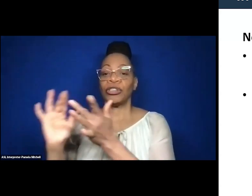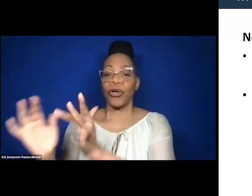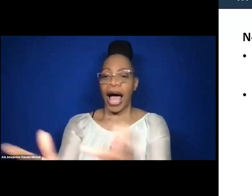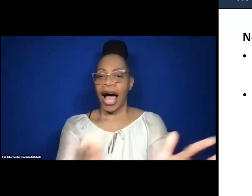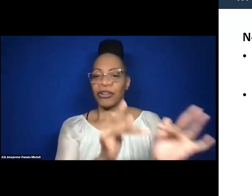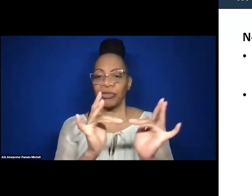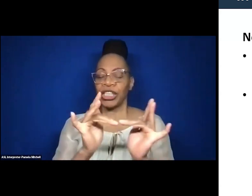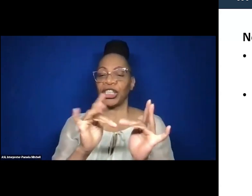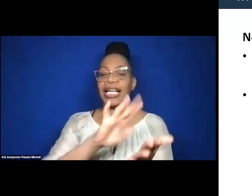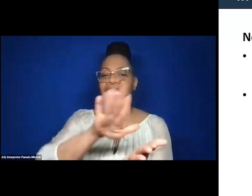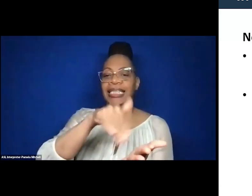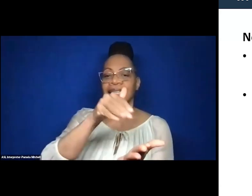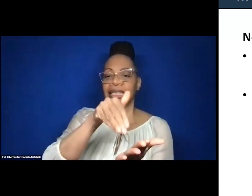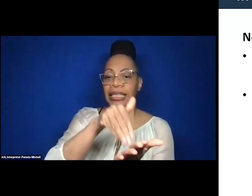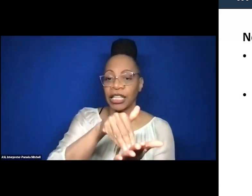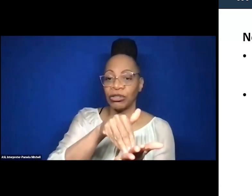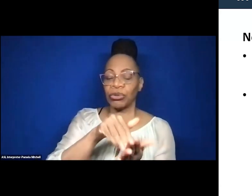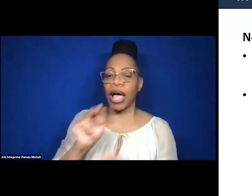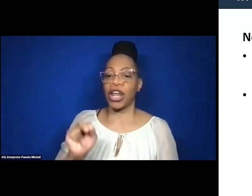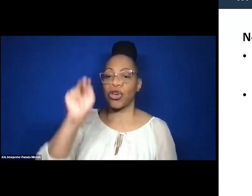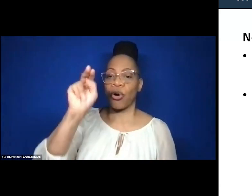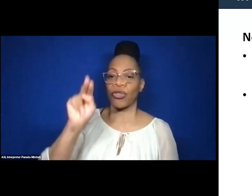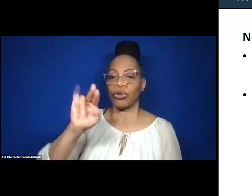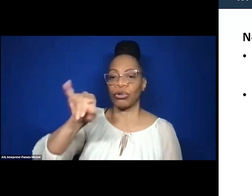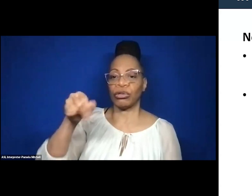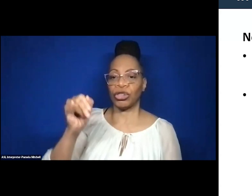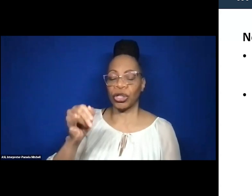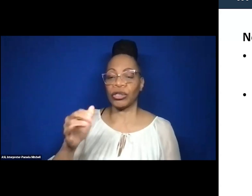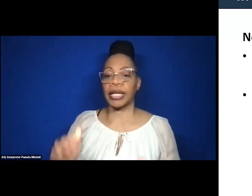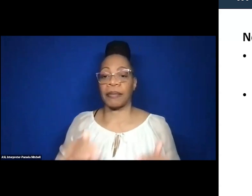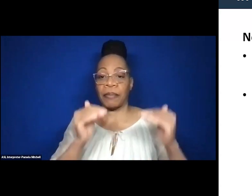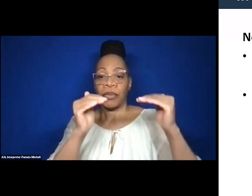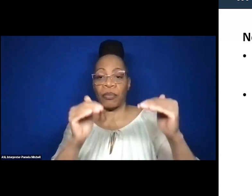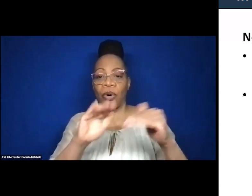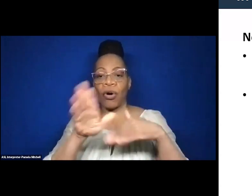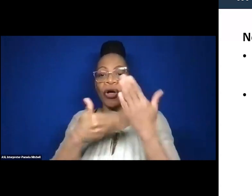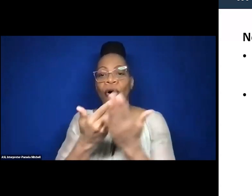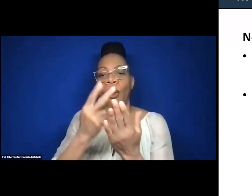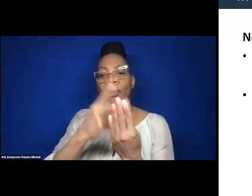y norte de Nueva Jersey, promoviendo todos nuestros programas y servicios y educando a los habitantes de Nueva Jersey